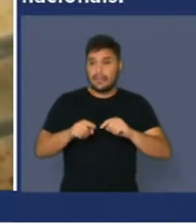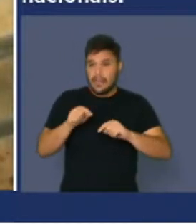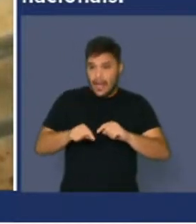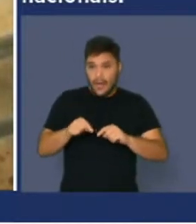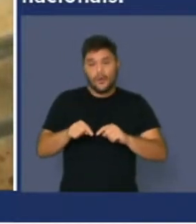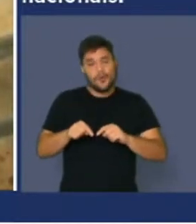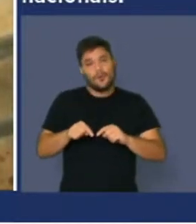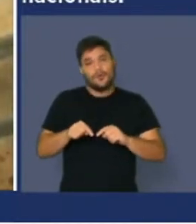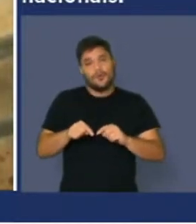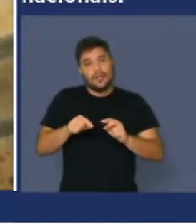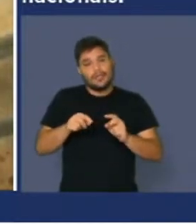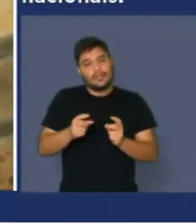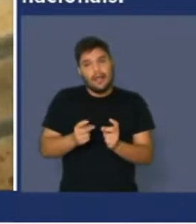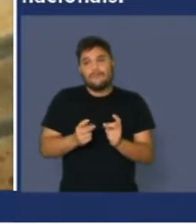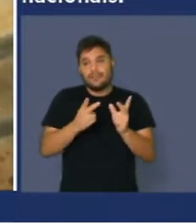PRODUZINDO, TEM UM GANHO, UM LUCRO, ELE GERA EMPREGOS E